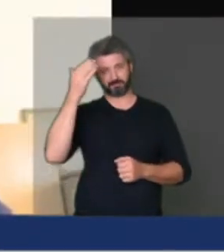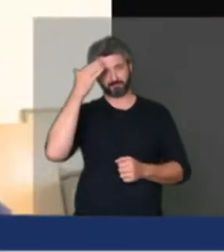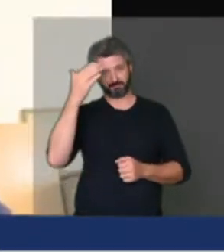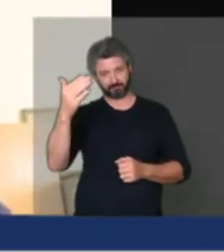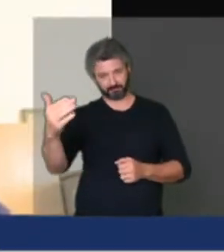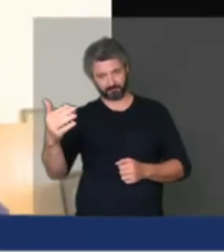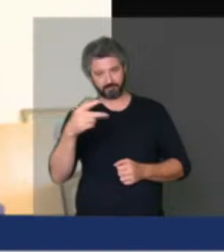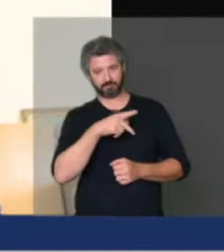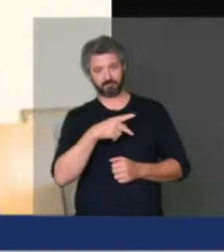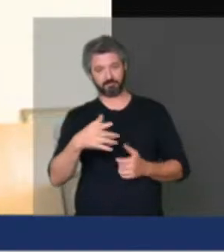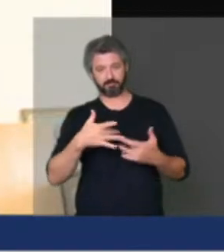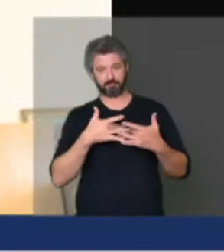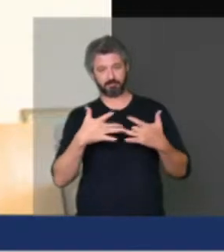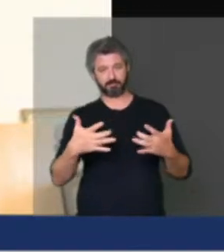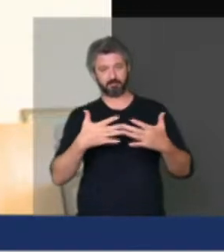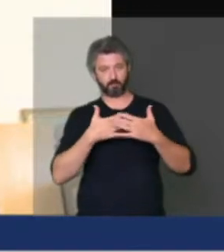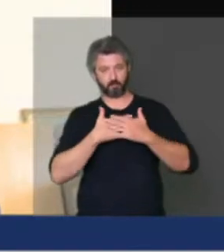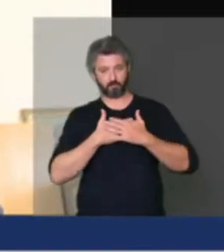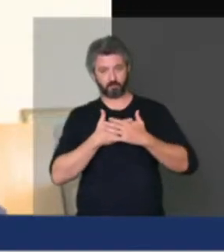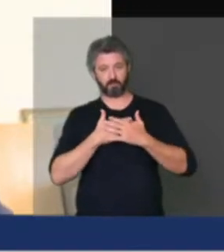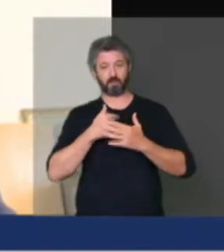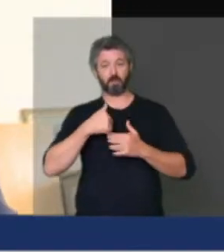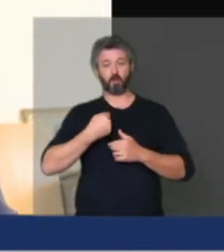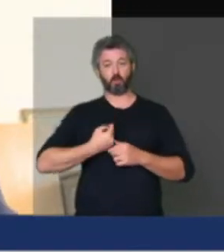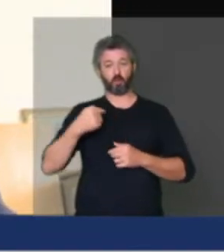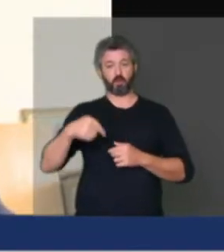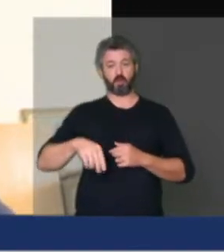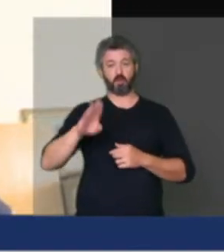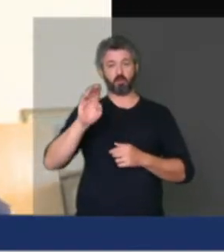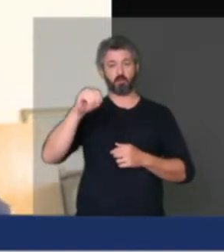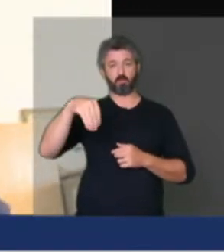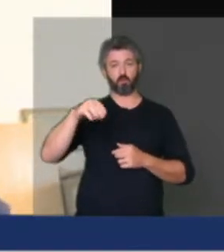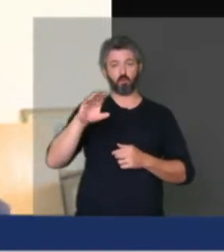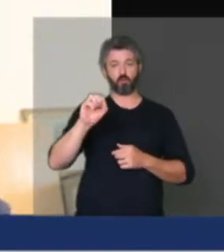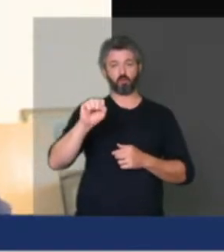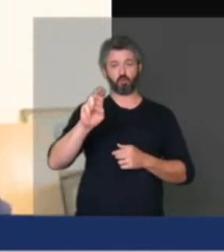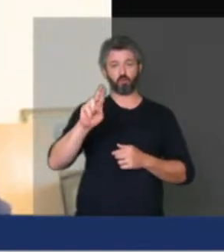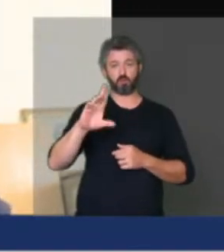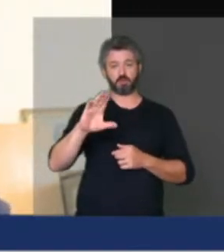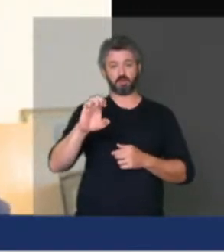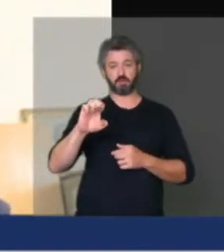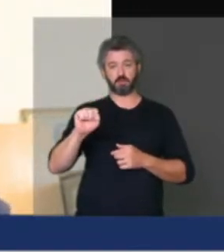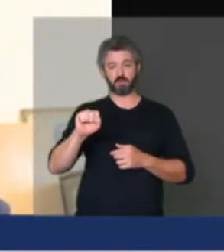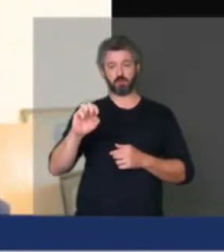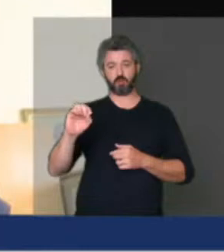DE BONSUCESSO NO PARANÁ . -- [PRESIDENTE]: BOM SUCESSO A VOSSA EXCELÊNCIA AÍ . [DEPUTADO]: DEPUTADO GILBERTO, PRESIDENTE, EU TOMEI